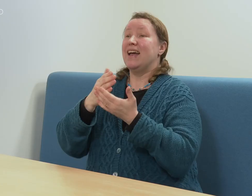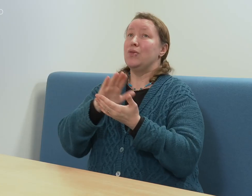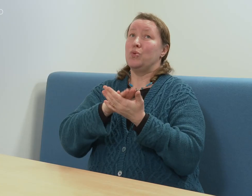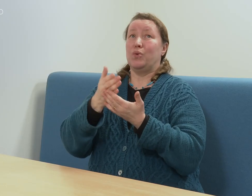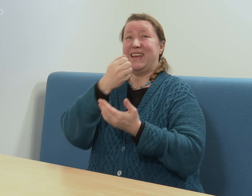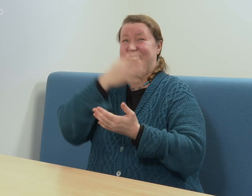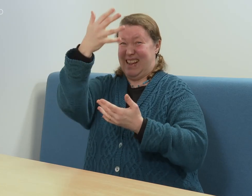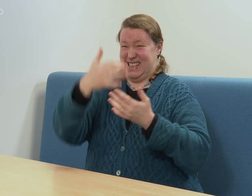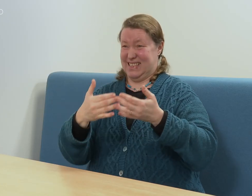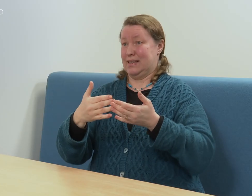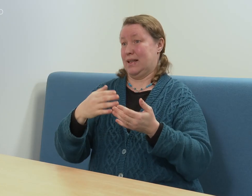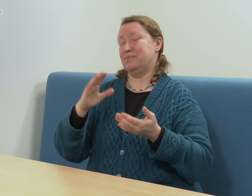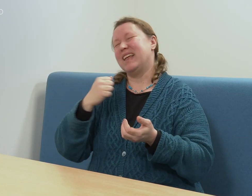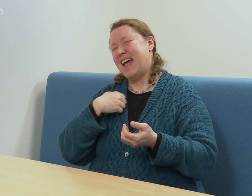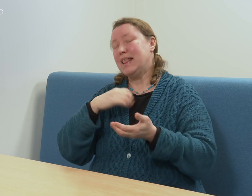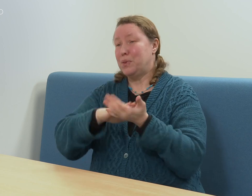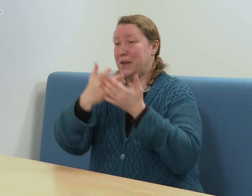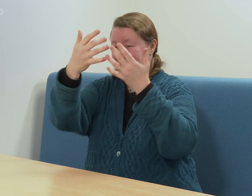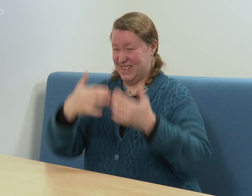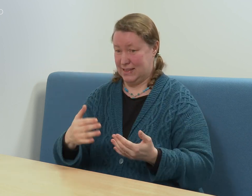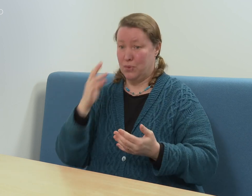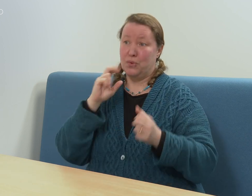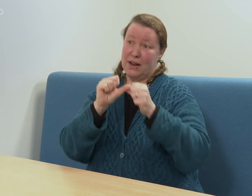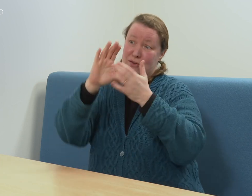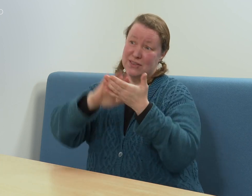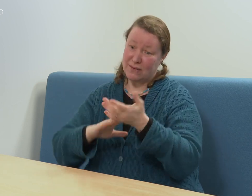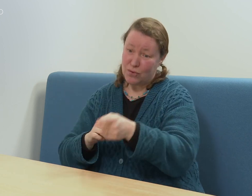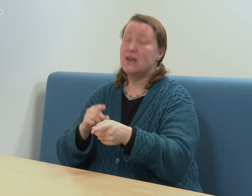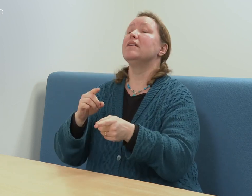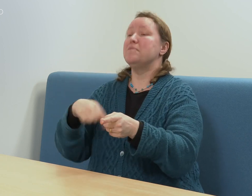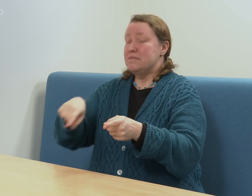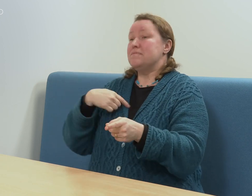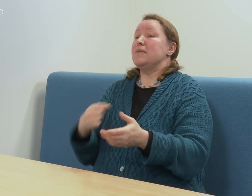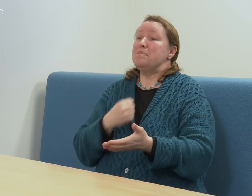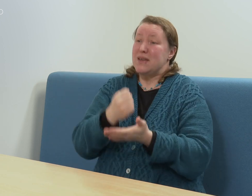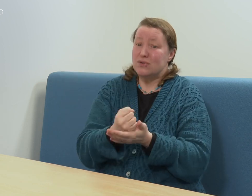Perustimme hätätulkkilistan Kuurojen Liiton sivuille, -